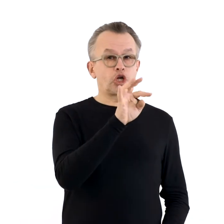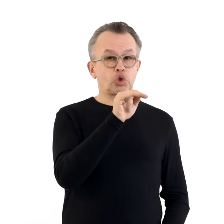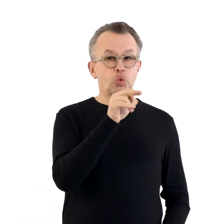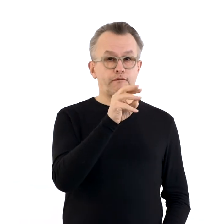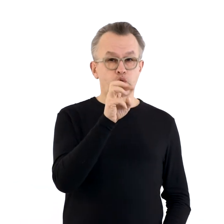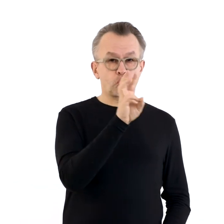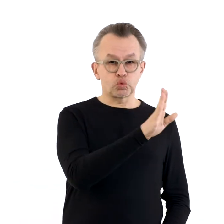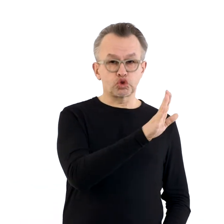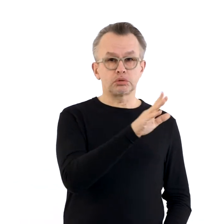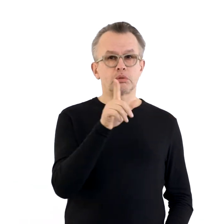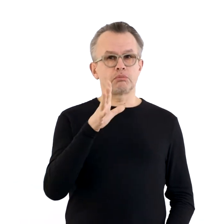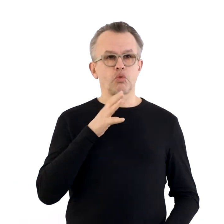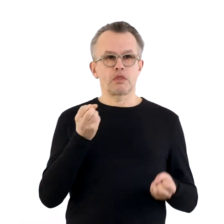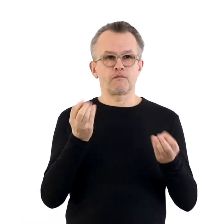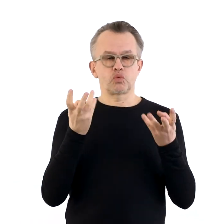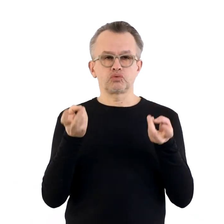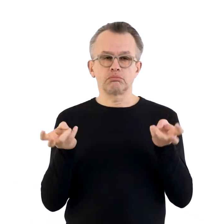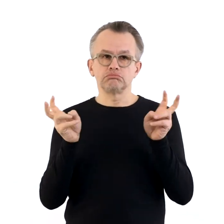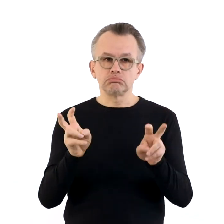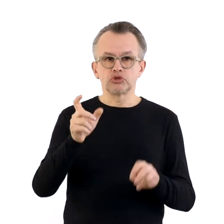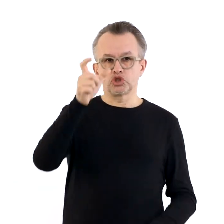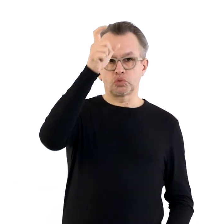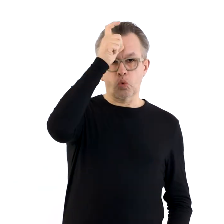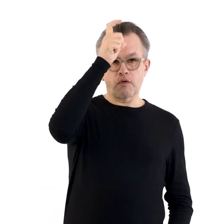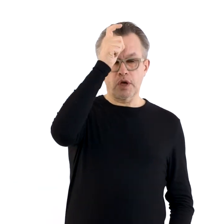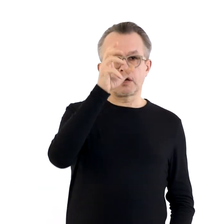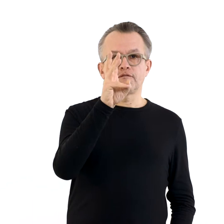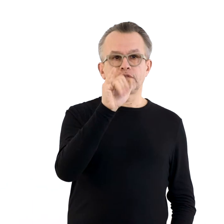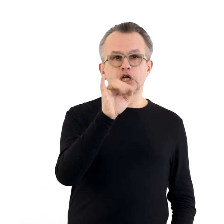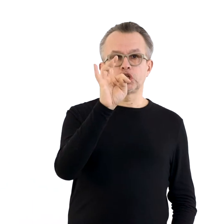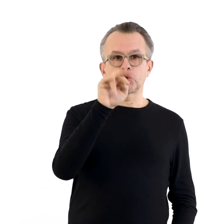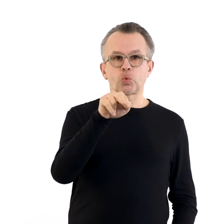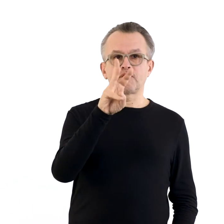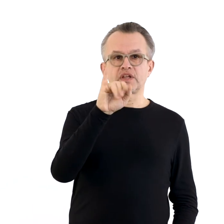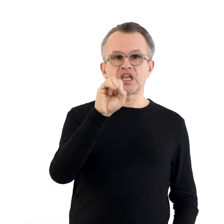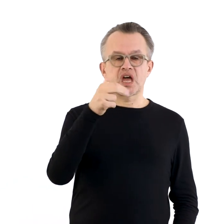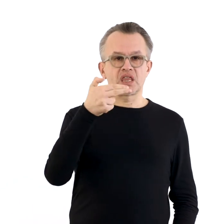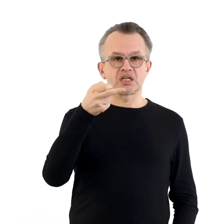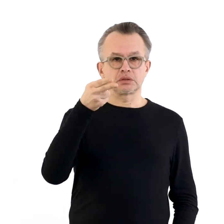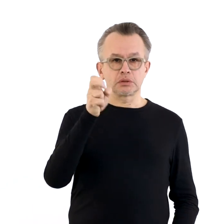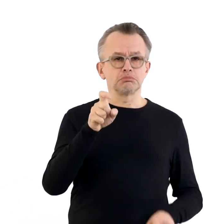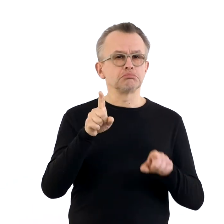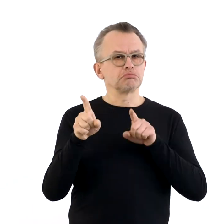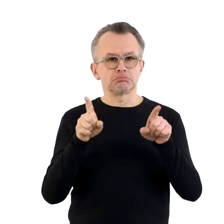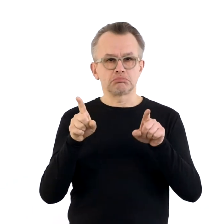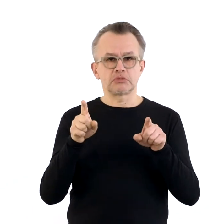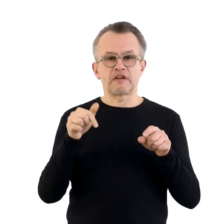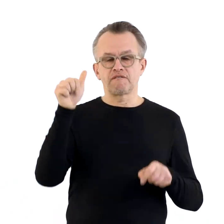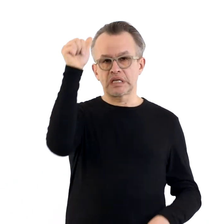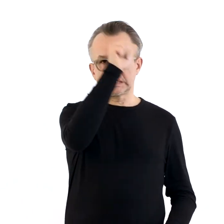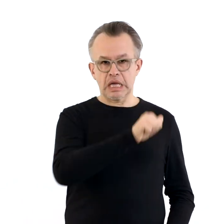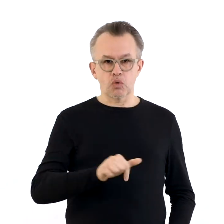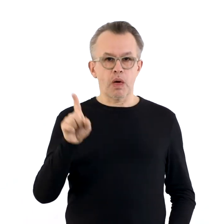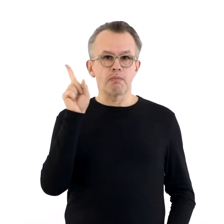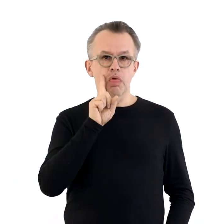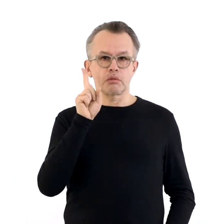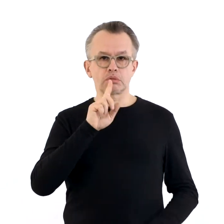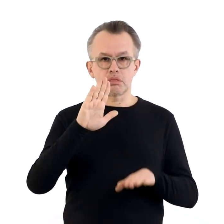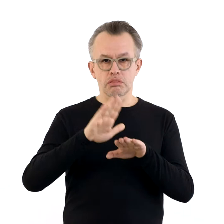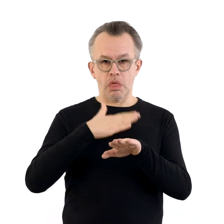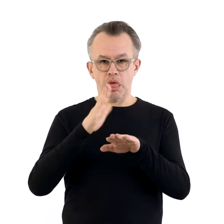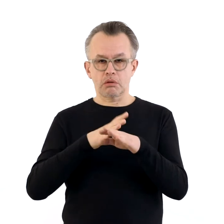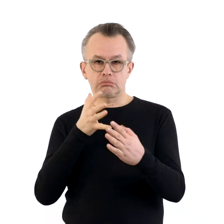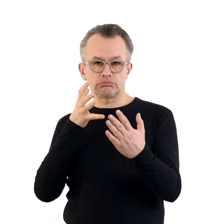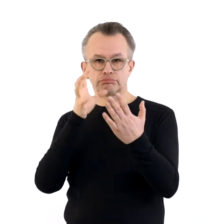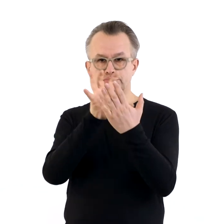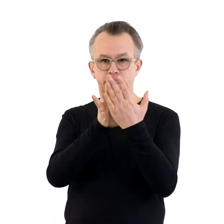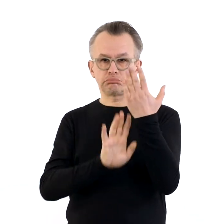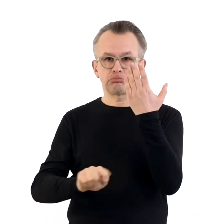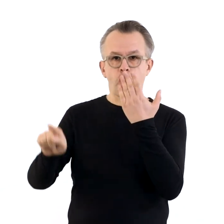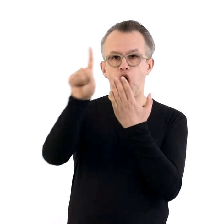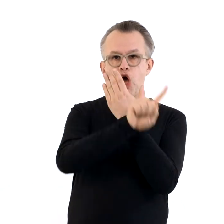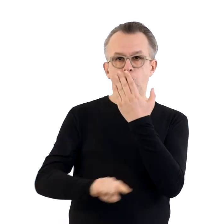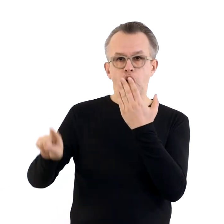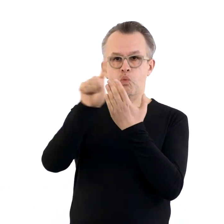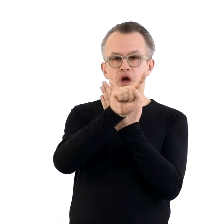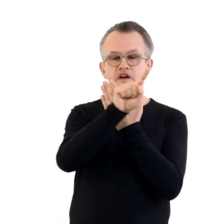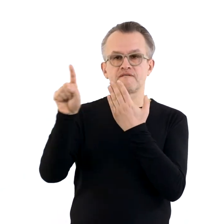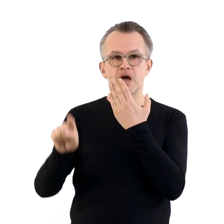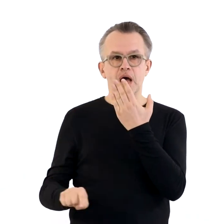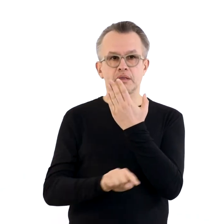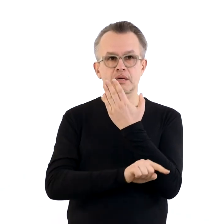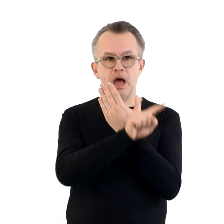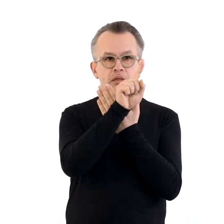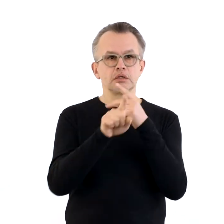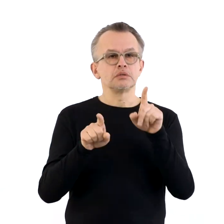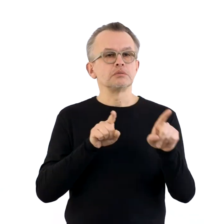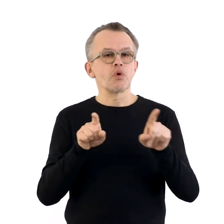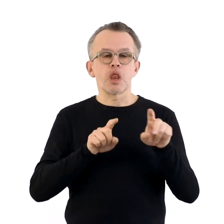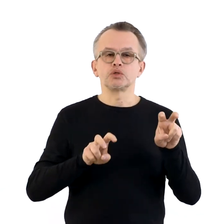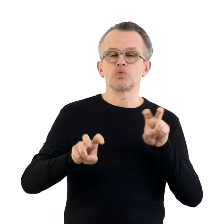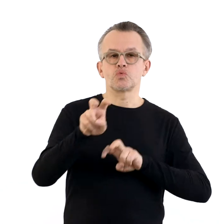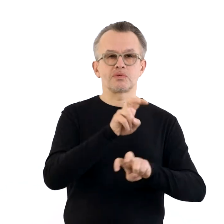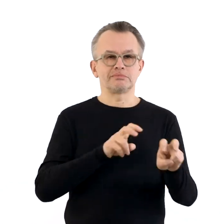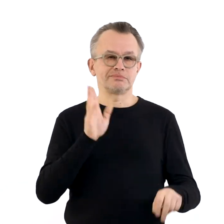Był twórcą tzw. człowieka witruwiańskiego - wizerunku nagiego mężczyzny wpisanego w okrąg i kwadrat, symbolizujące ruch